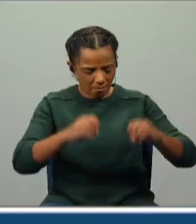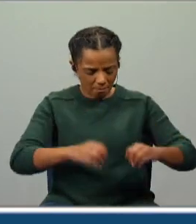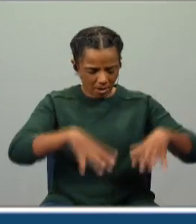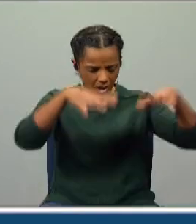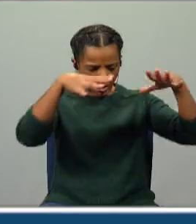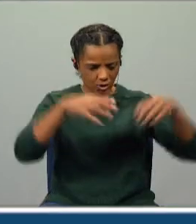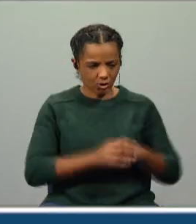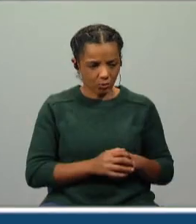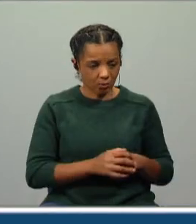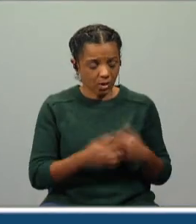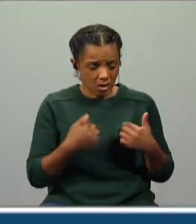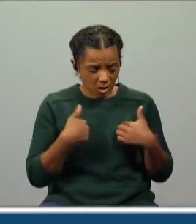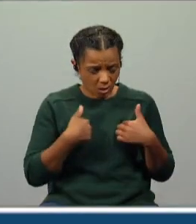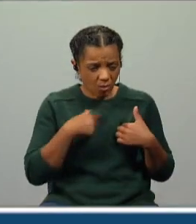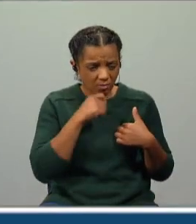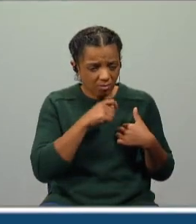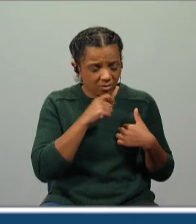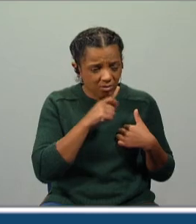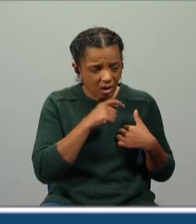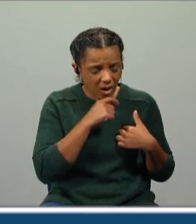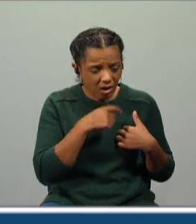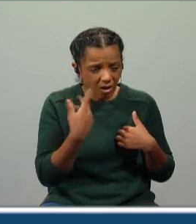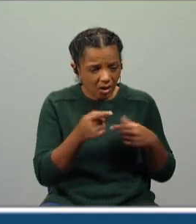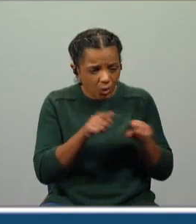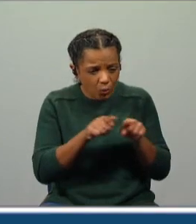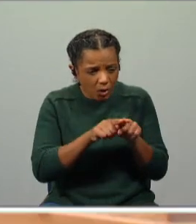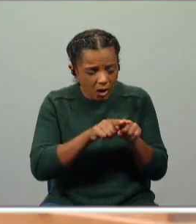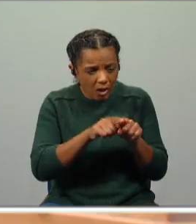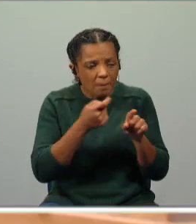Eu caibo até num pequeno buraquinho na parede,